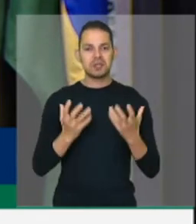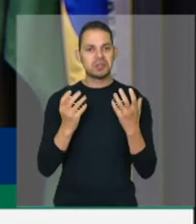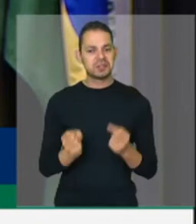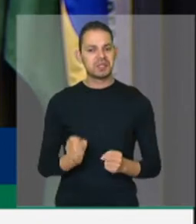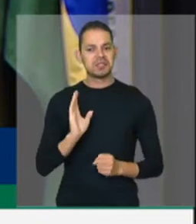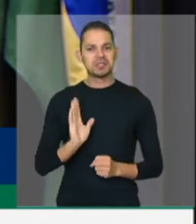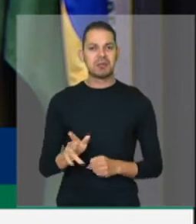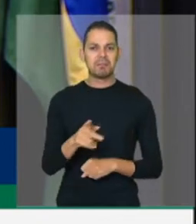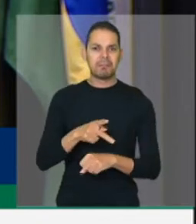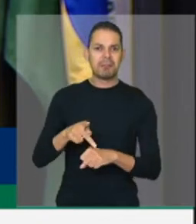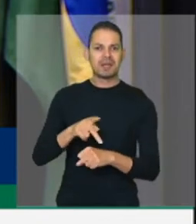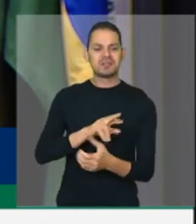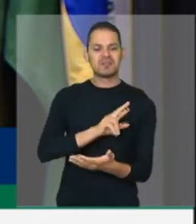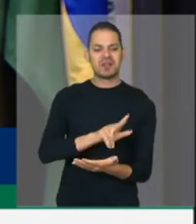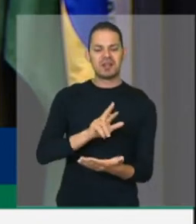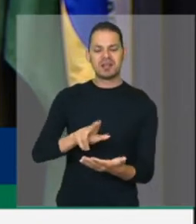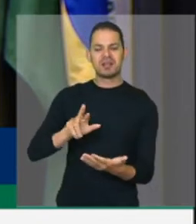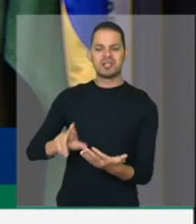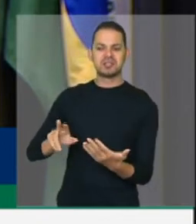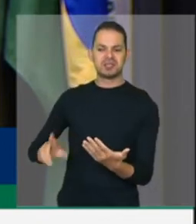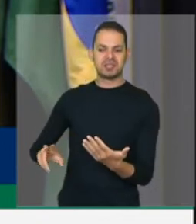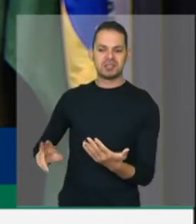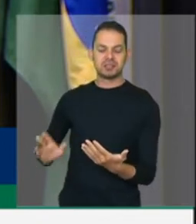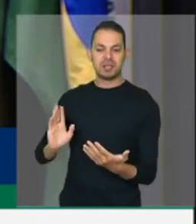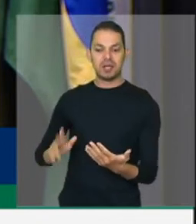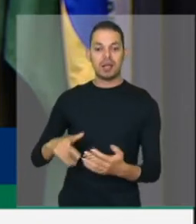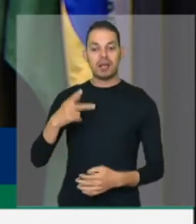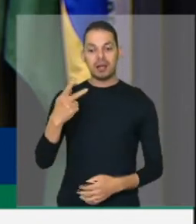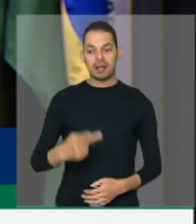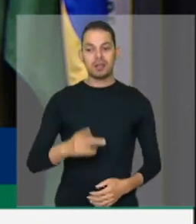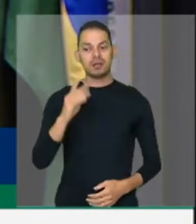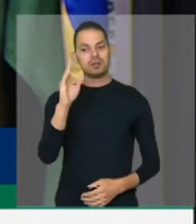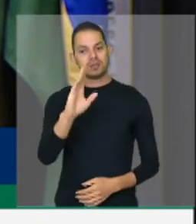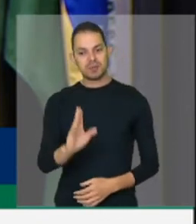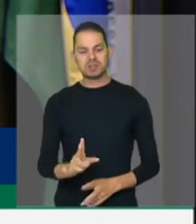CONDUTA QUE JÁ FOI ADOTADA EM VÁRIOS PAÍSES. AQUI NO BRASIL TAMBÉM NÃO PODE SER DIFERENTE QUE NOSSAS EMOÇÕ